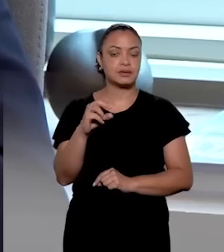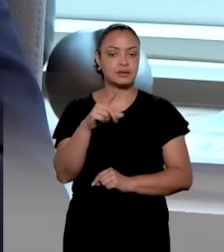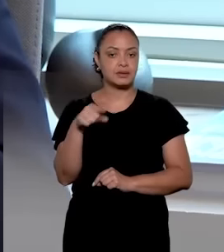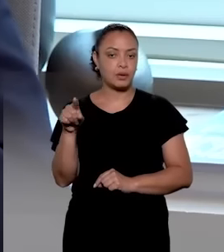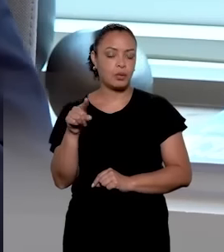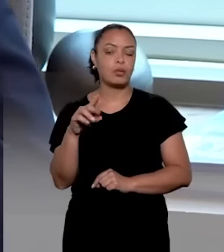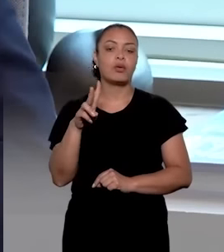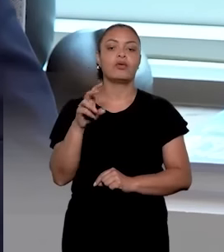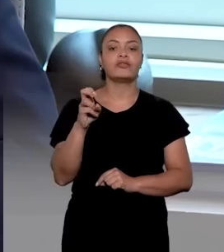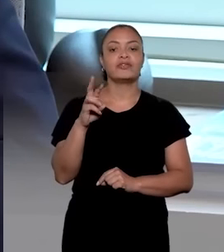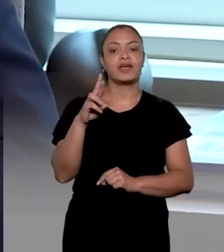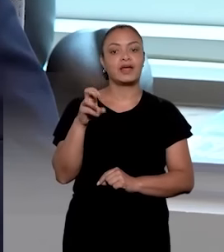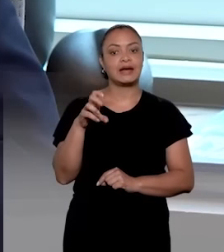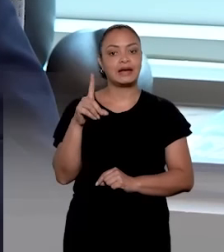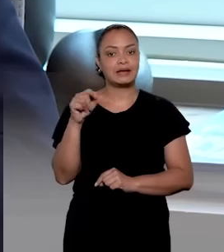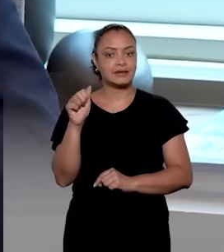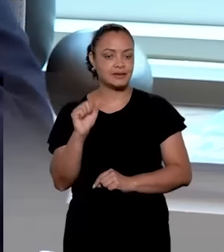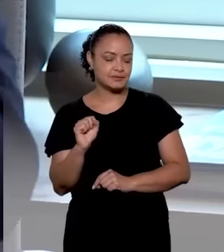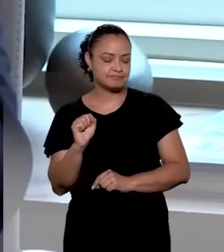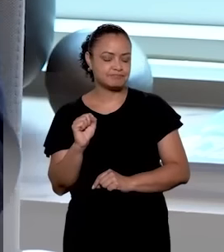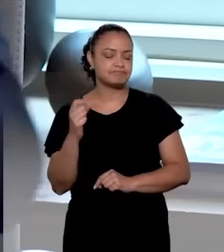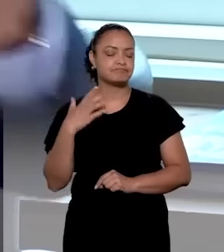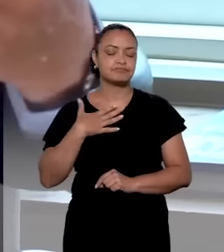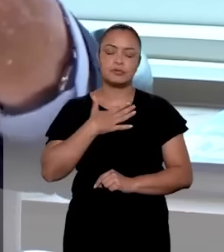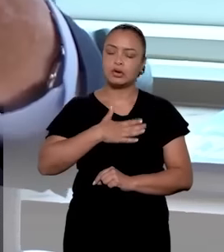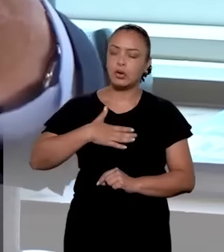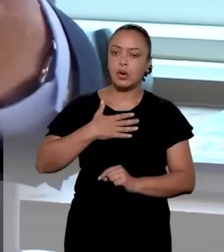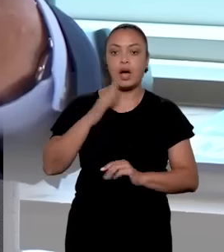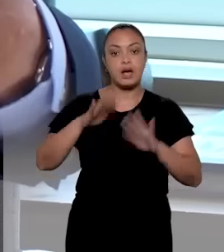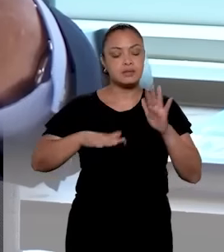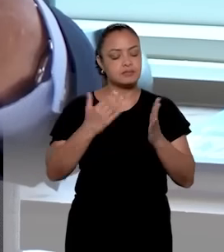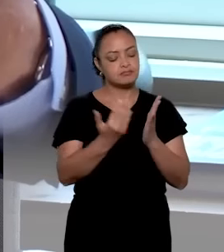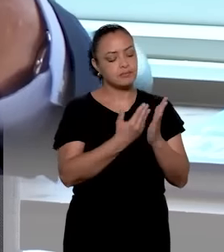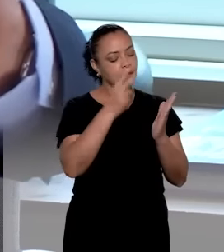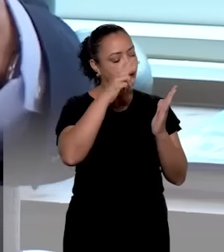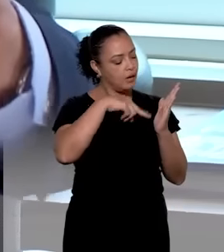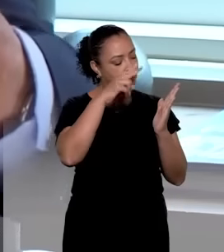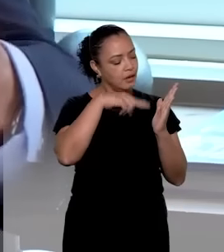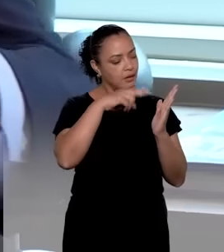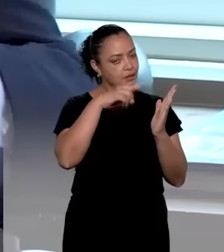mim é a obra prima da literatura brasileira. De vez em quando abro, leio 3, 4 páginas e